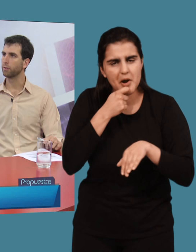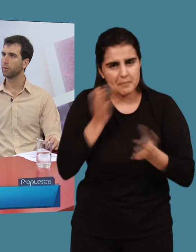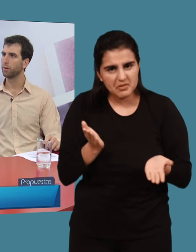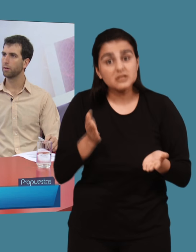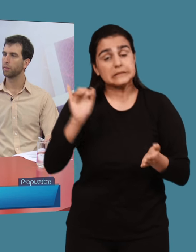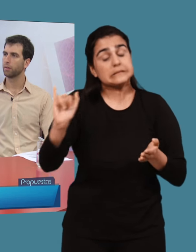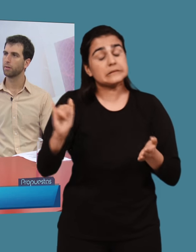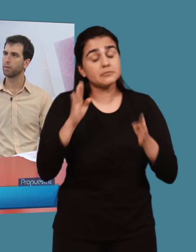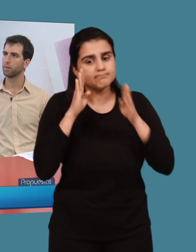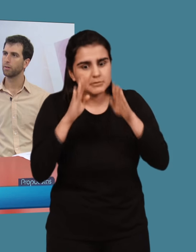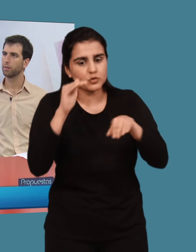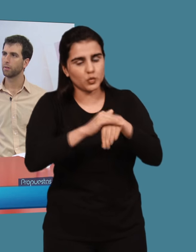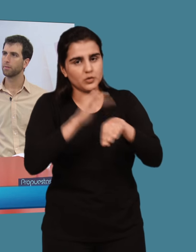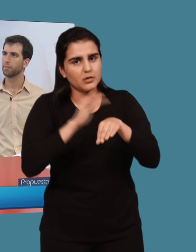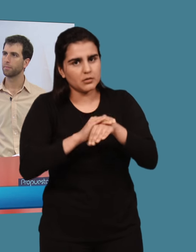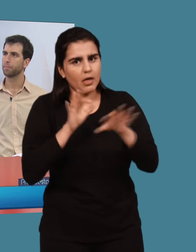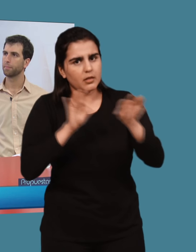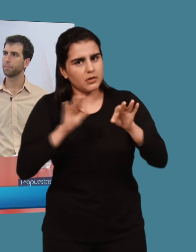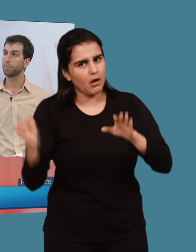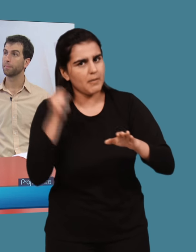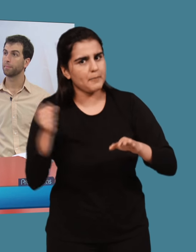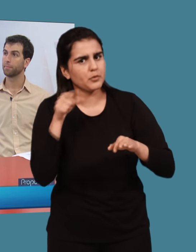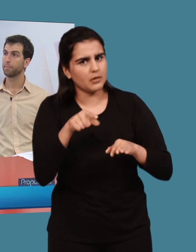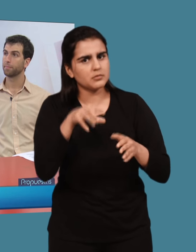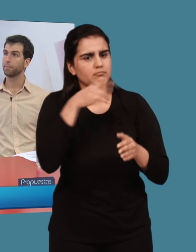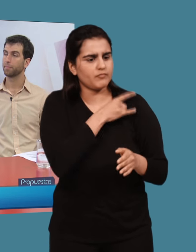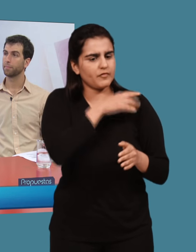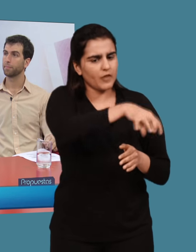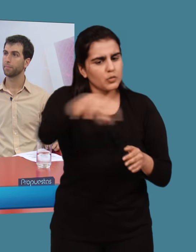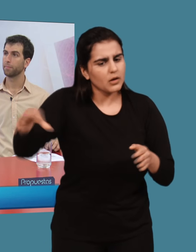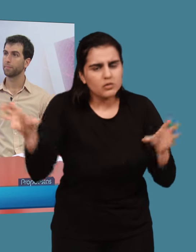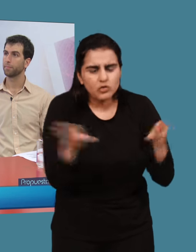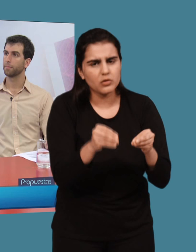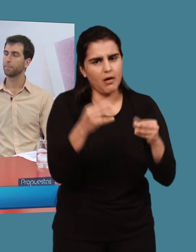Tutorías es una de las agendas privilegiadas, todas las facultades tienen